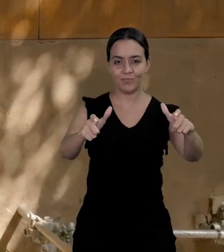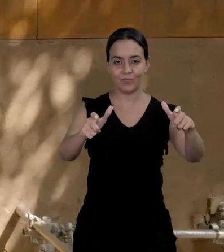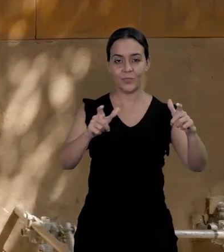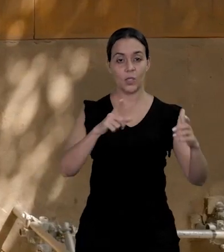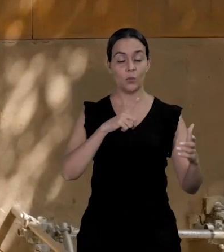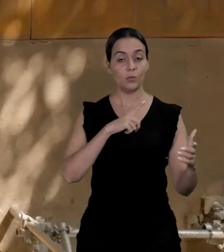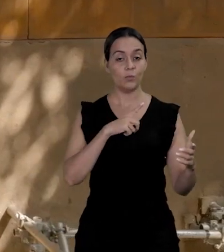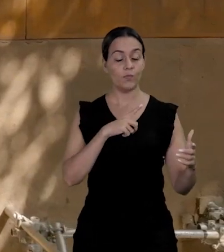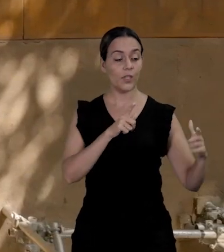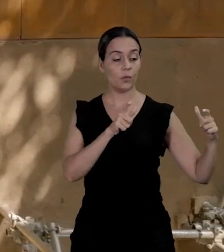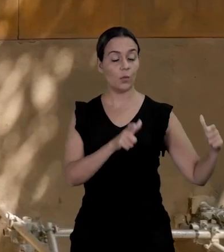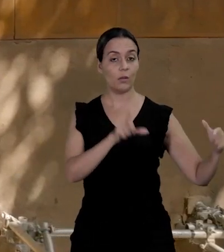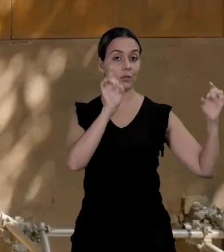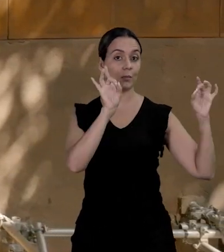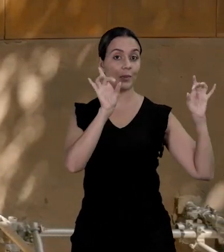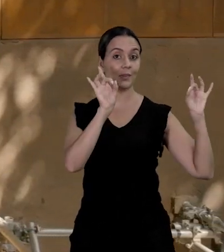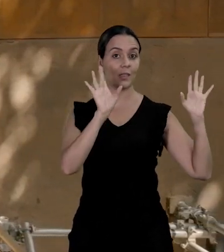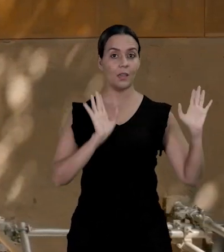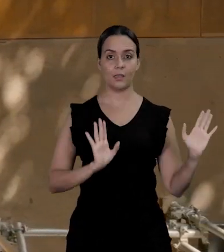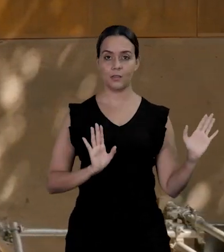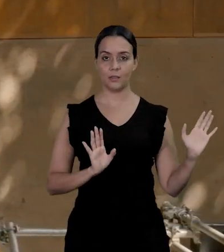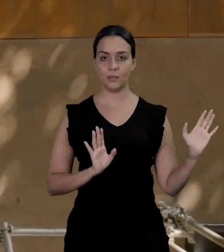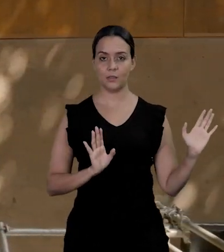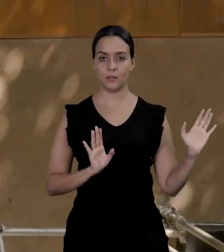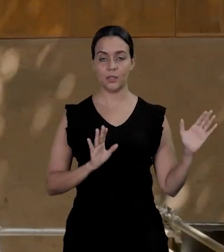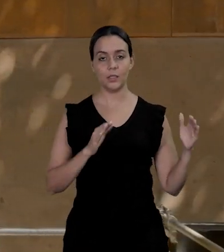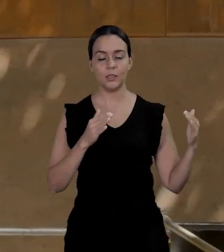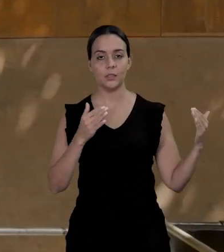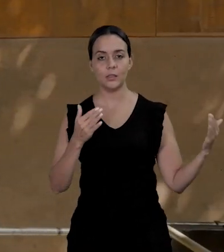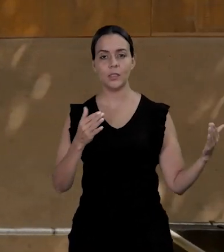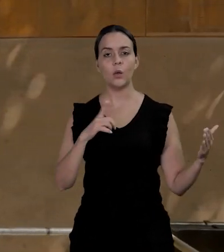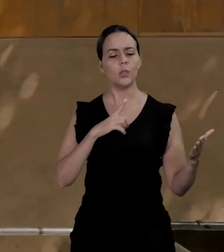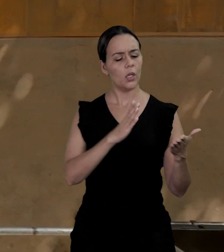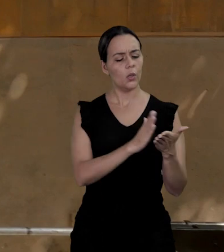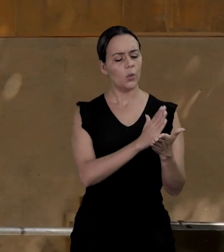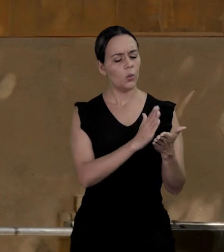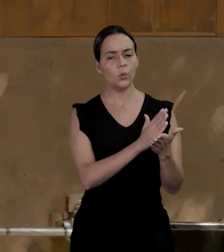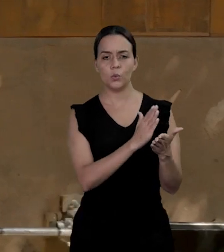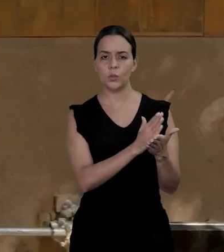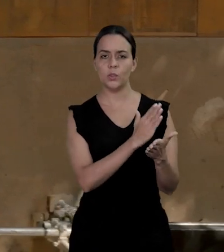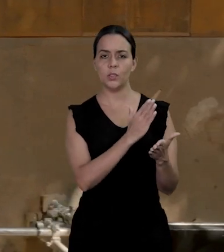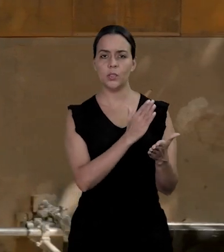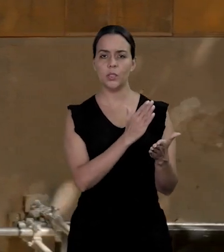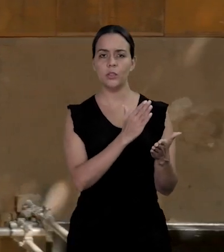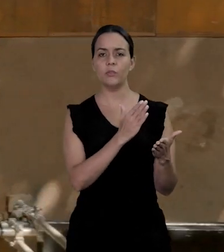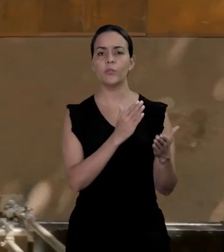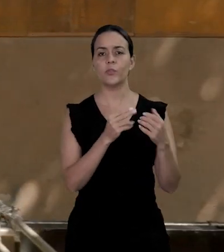no sentido da sua arquitetura, da sua história e do seu contexto. Isso foi uma ideia do Artaud, tem um livro dele,